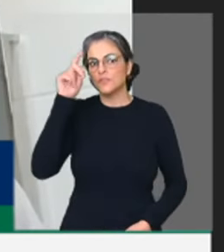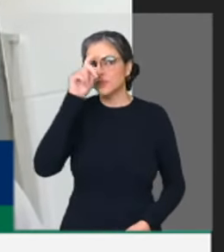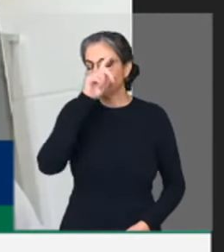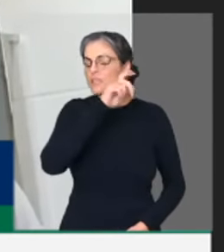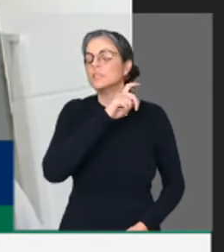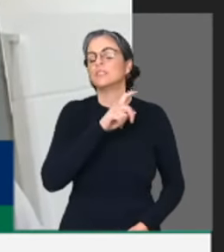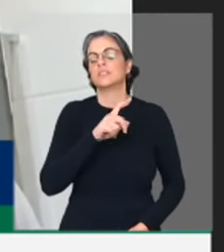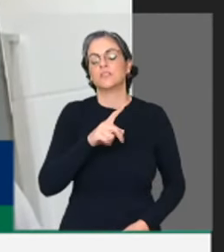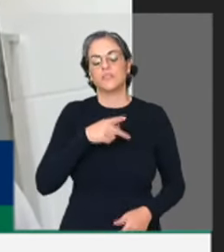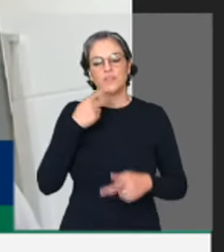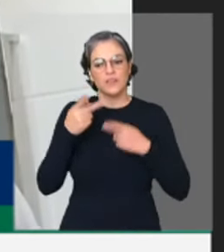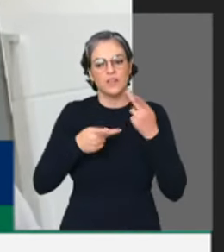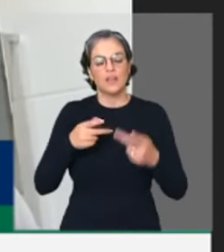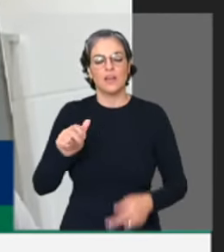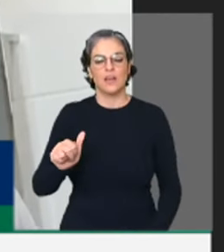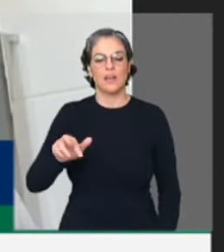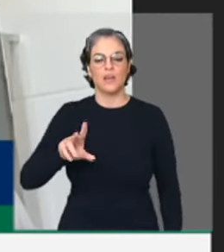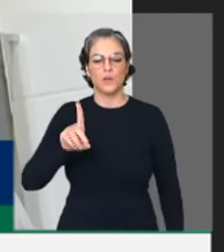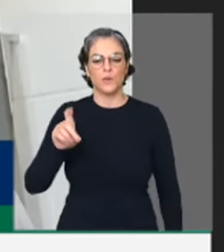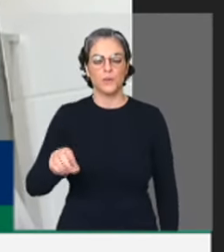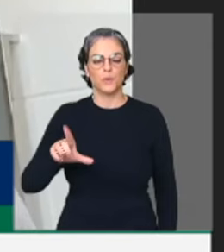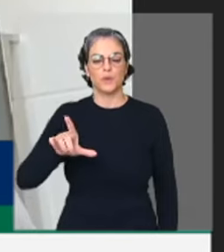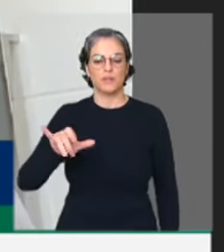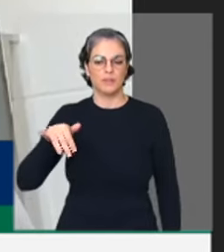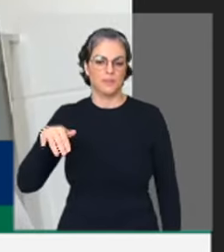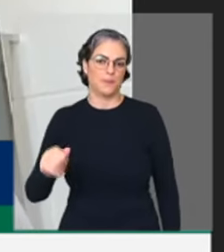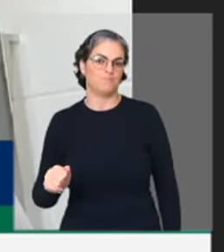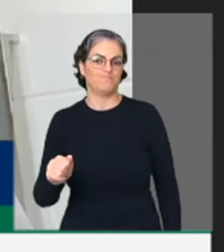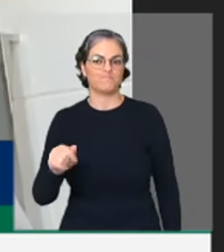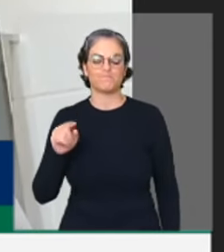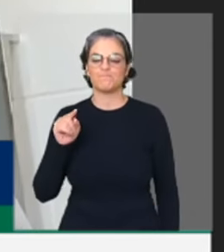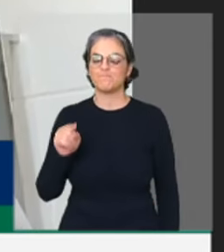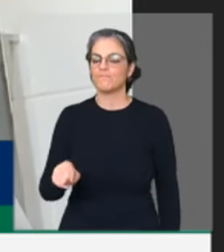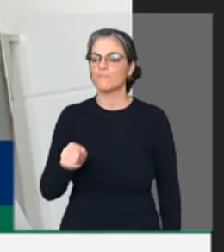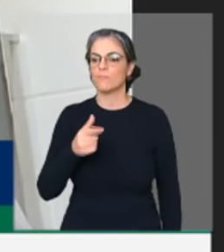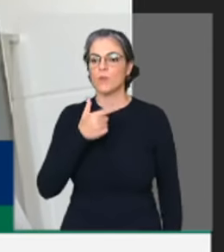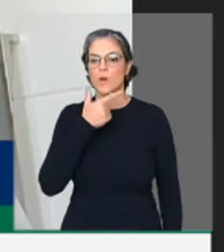DIFÍCIL FALAR DE RECLAMAR OLD LIMA. AROLDO É UM DESSES BRASILEIROS RAROS QUE HONRA...